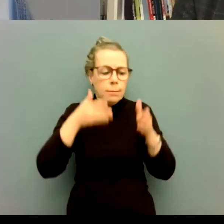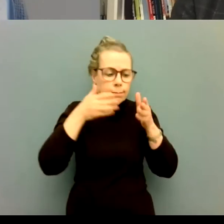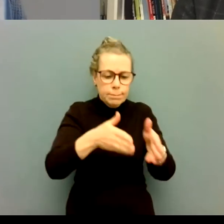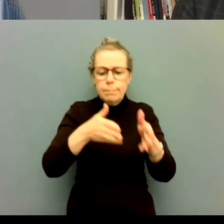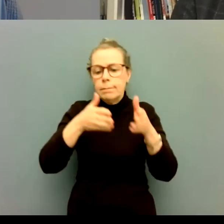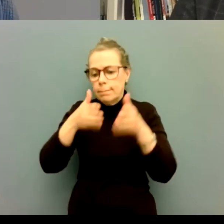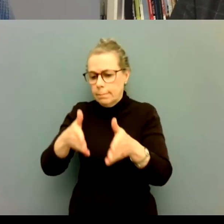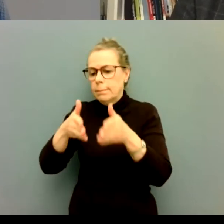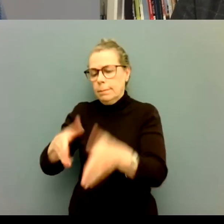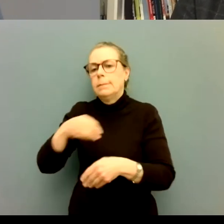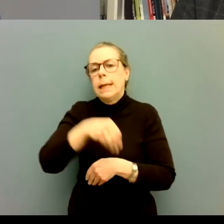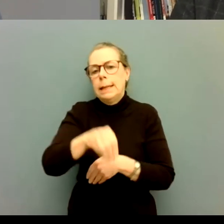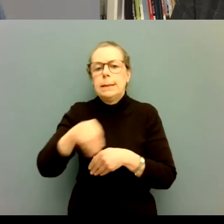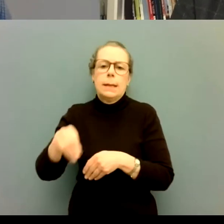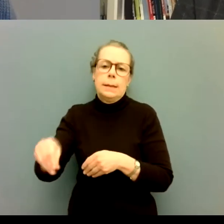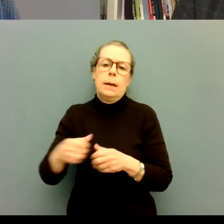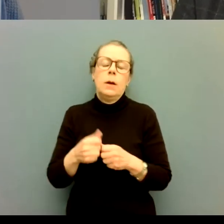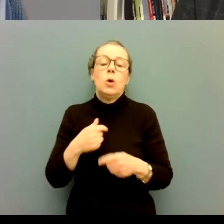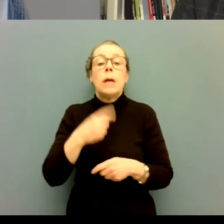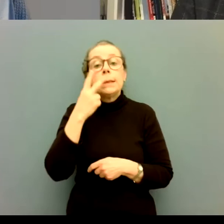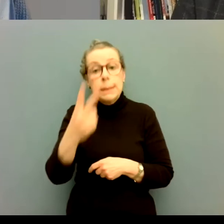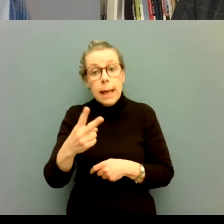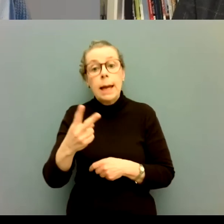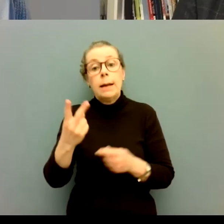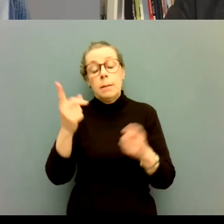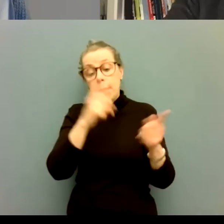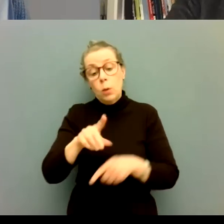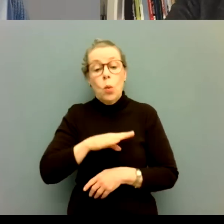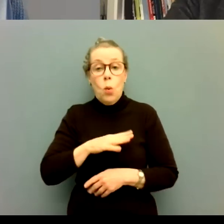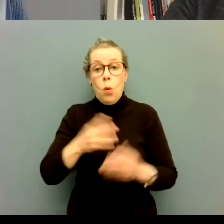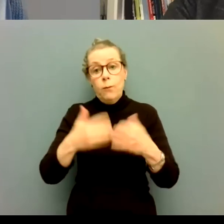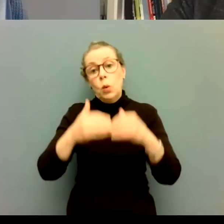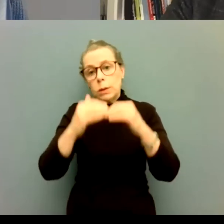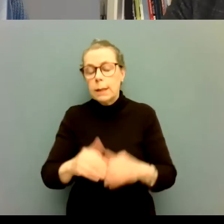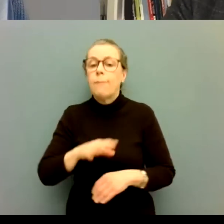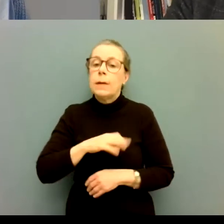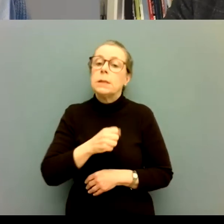För personer med funktionsnedsättning finns det ett antal behov.